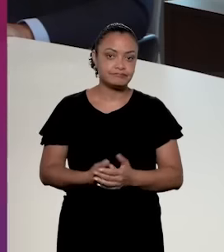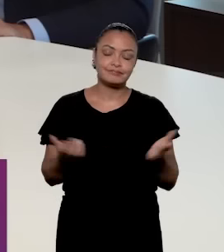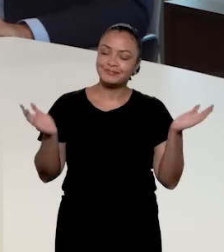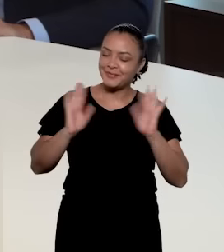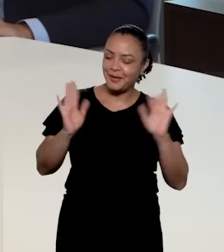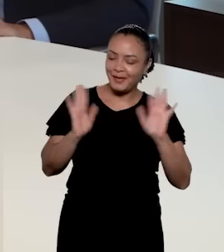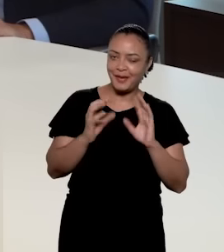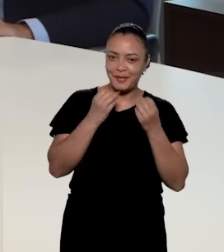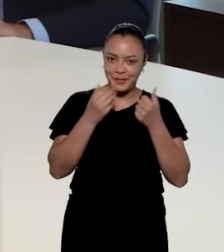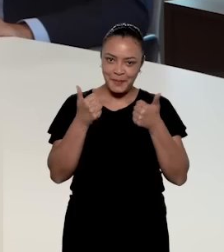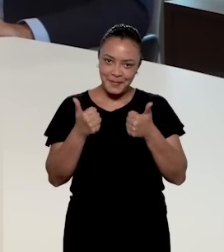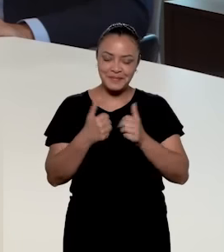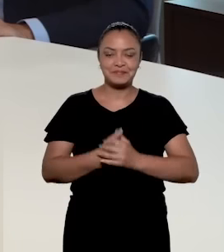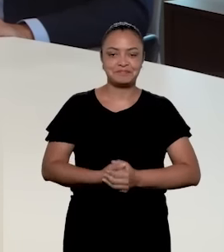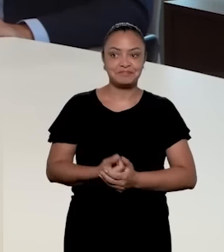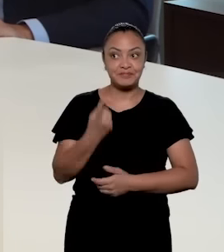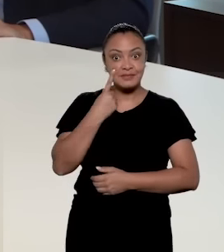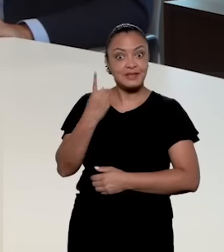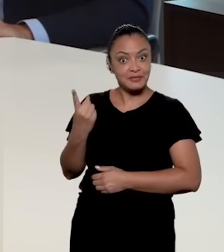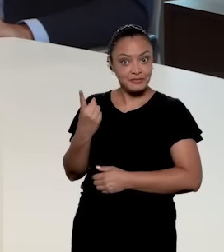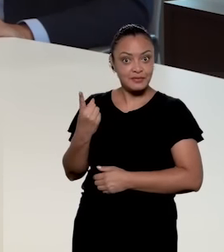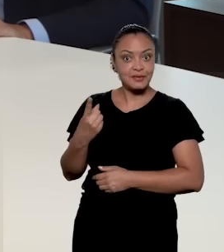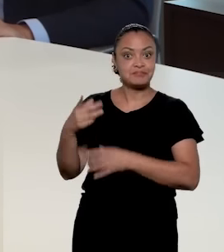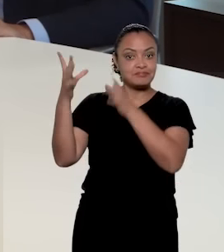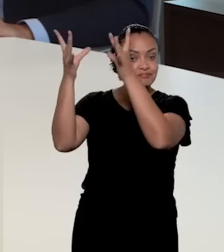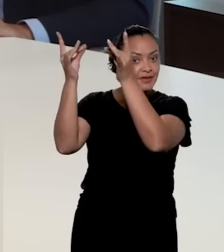Olá, tudo bem? Você ouviu agora alguns